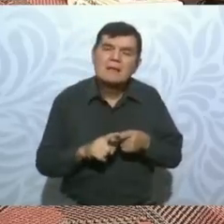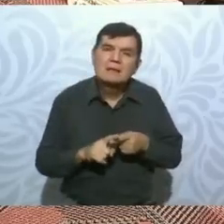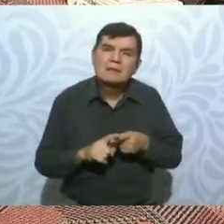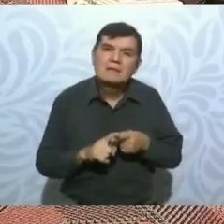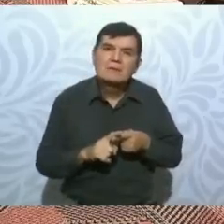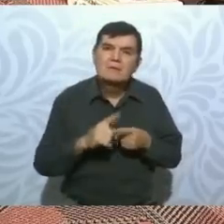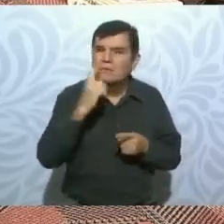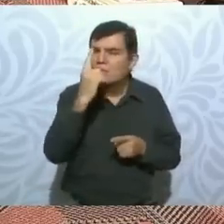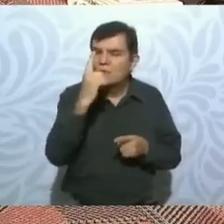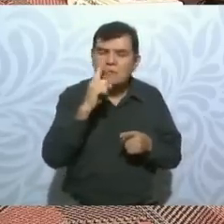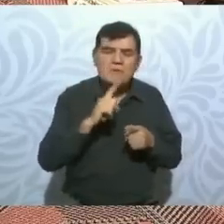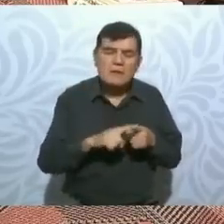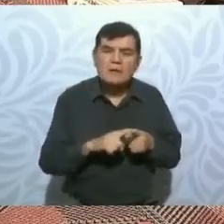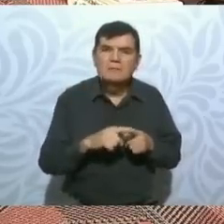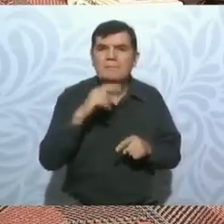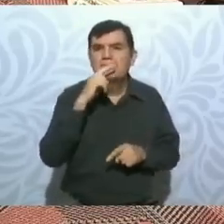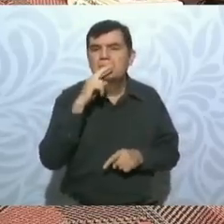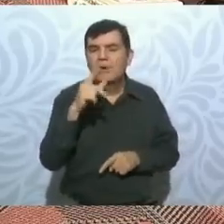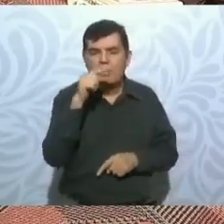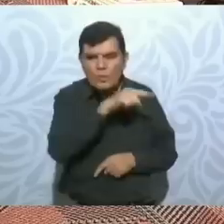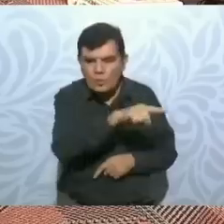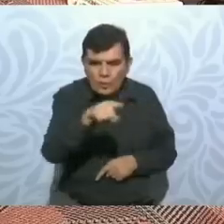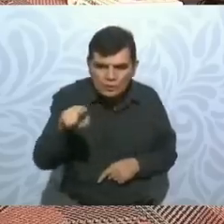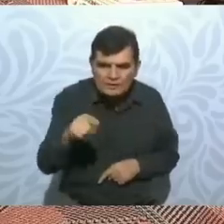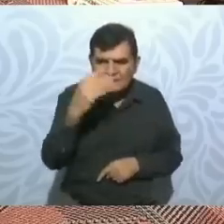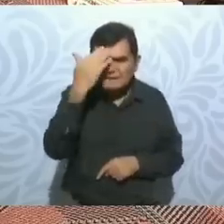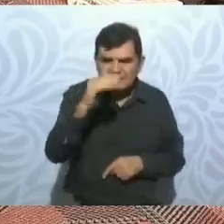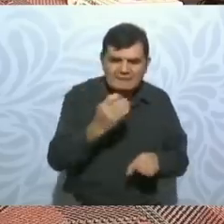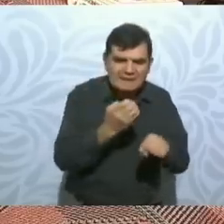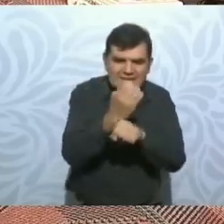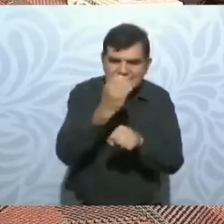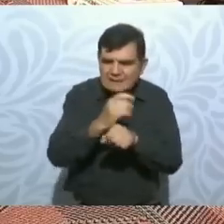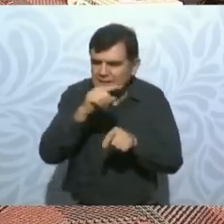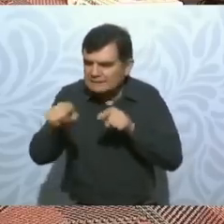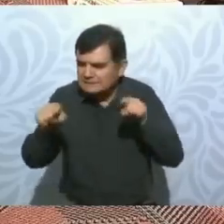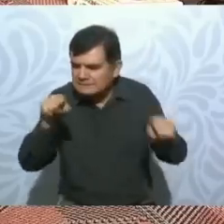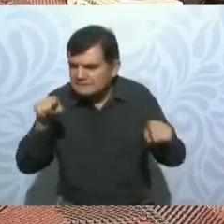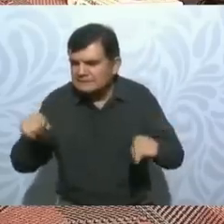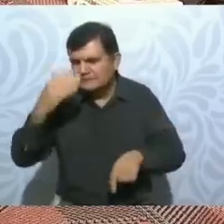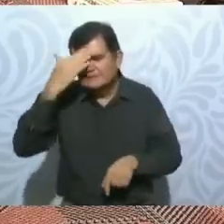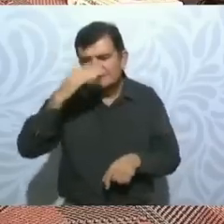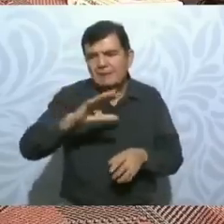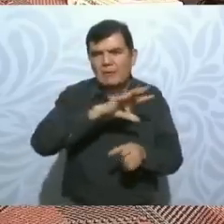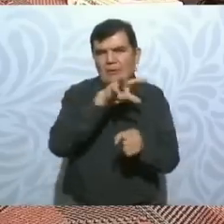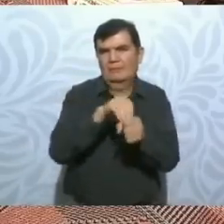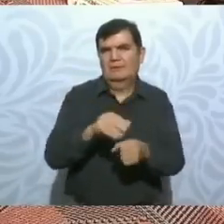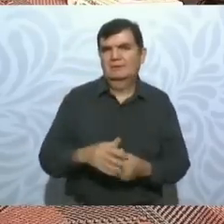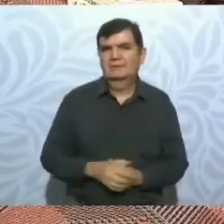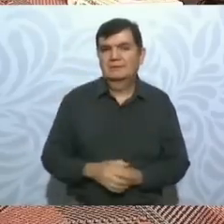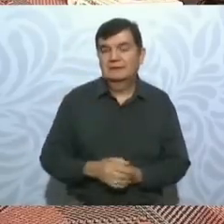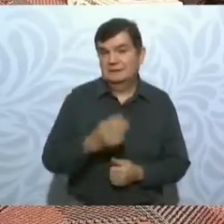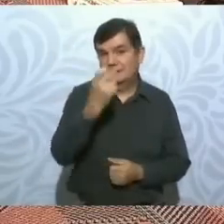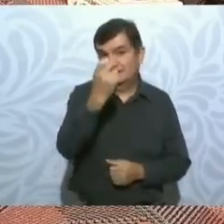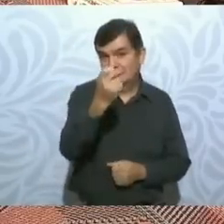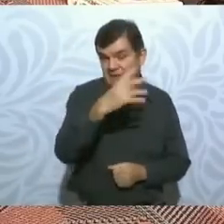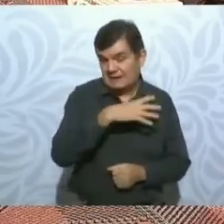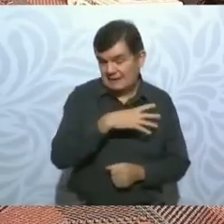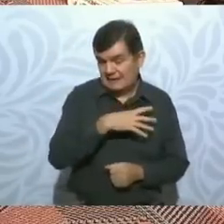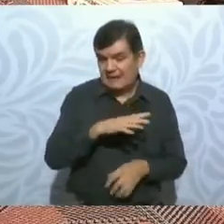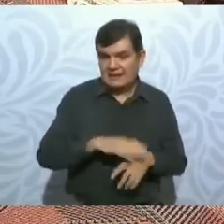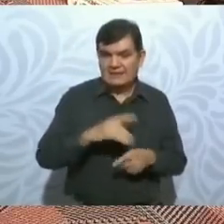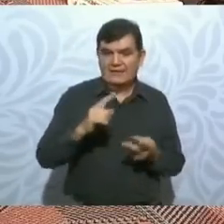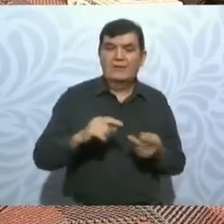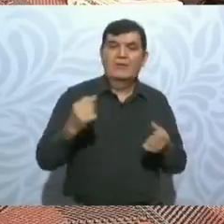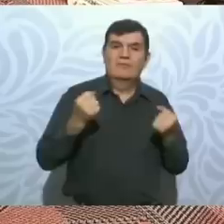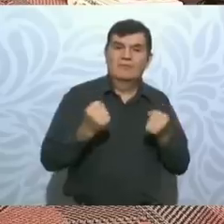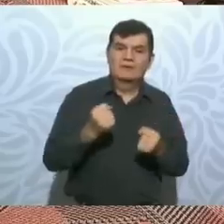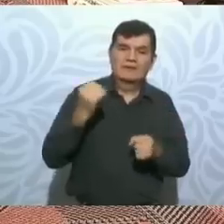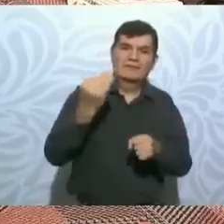mejor que ustedes que conozca su estado y para eso están todas las fuerzas federales para apoyarles